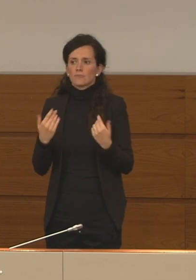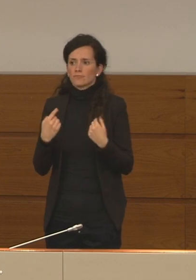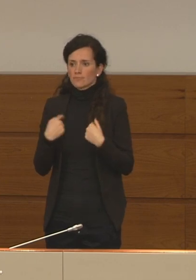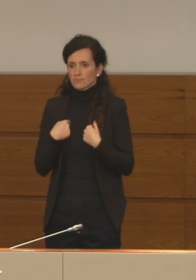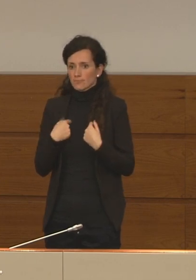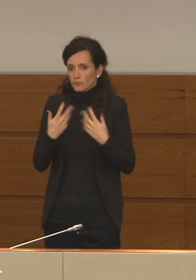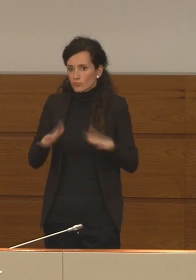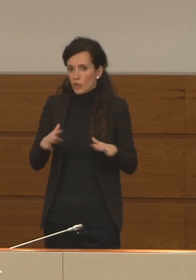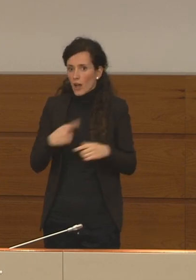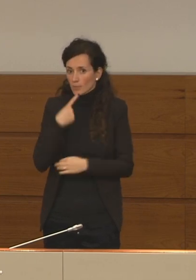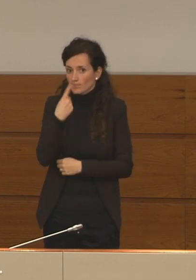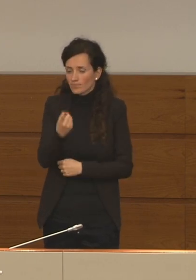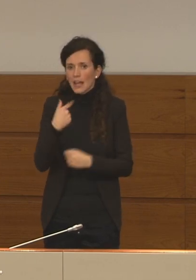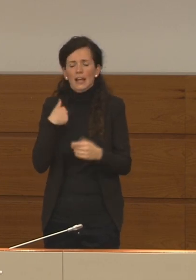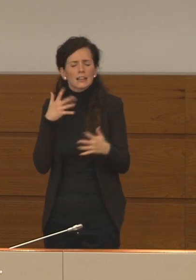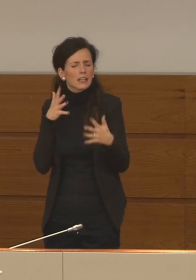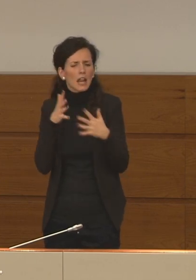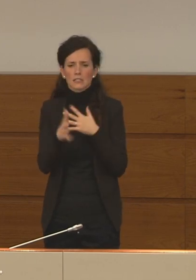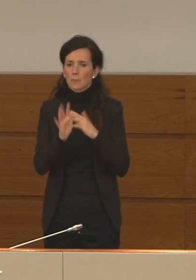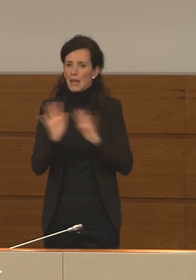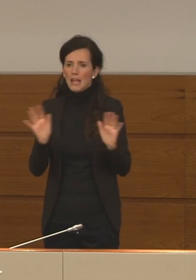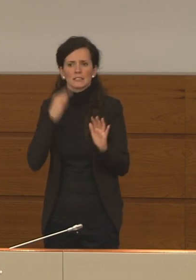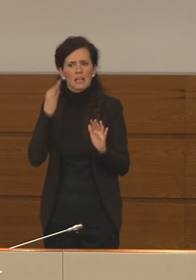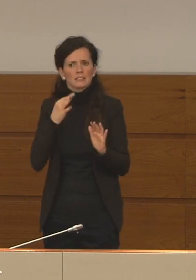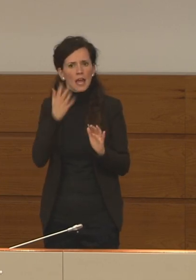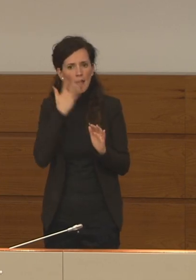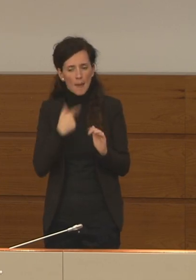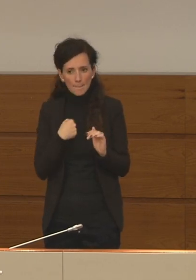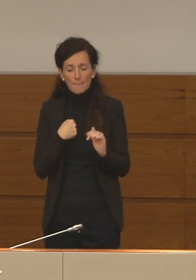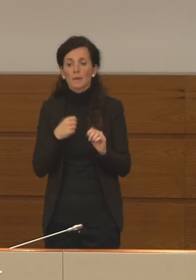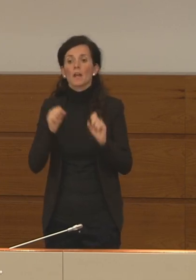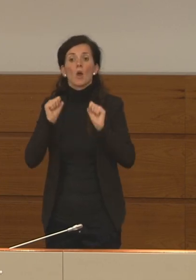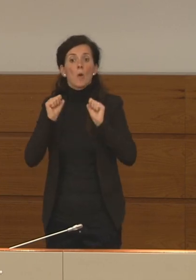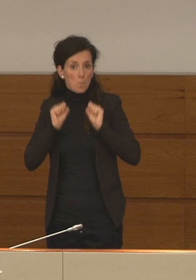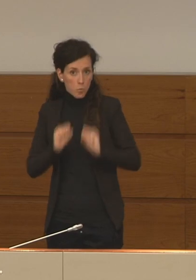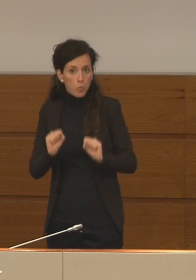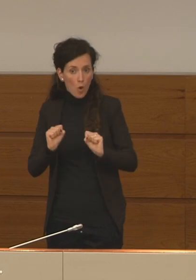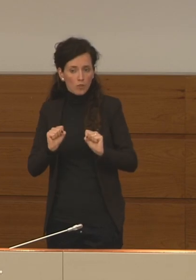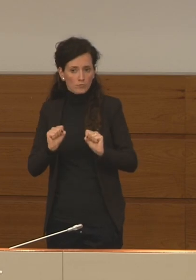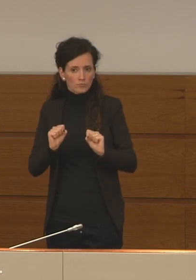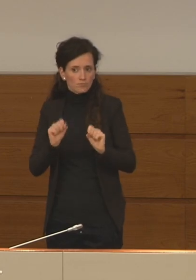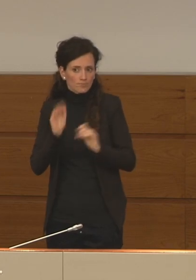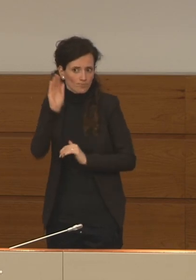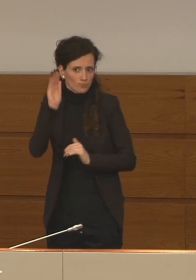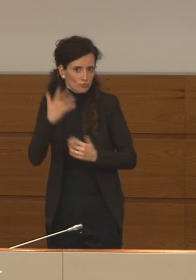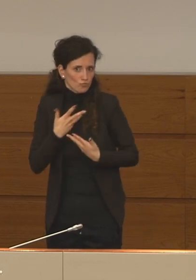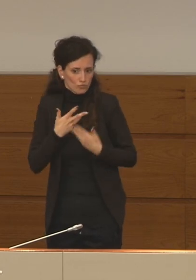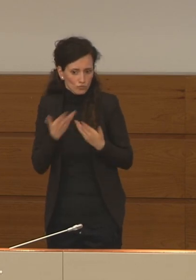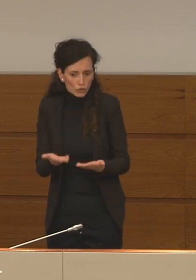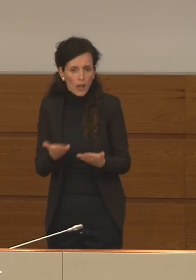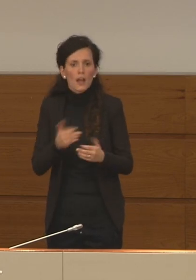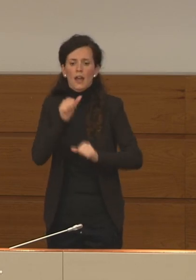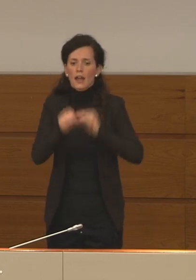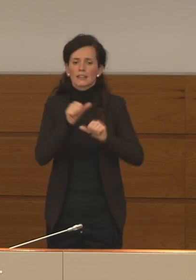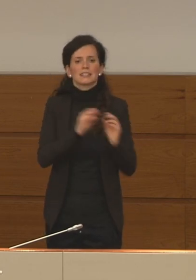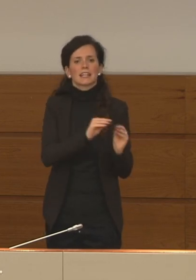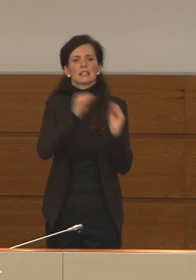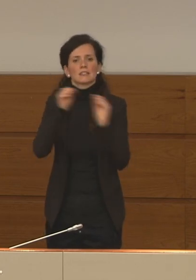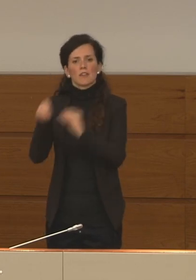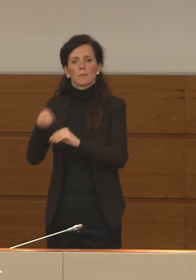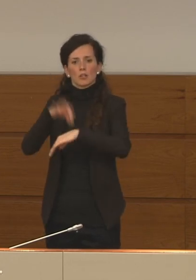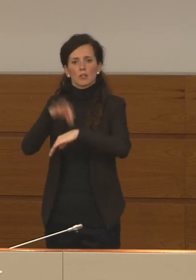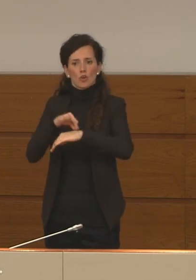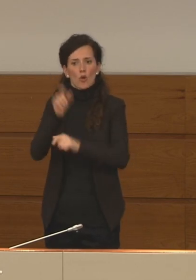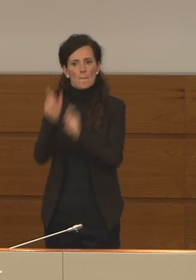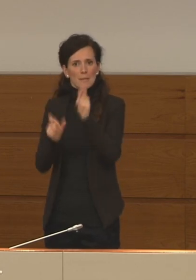detto che potrebbe esserci e ci sarà come credo un trasferimento di pazienti.